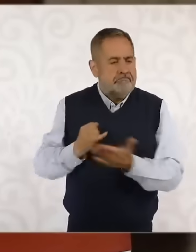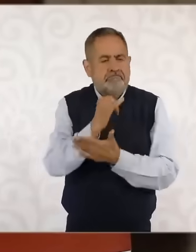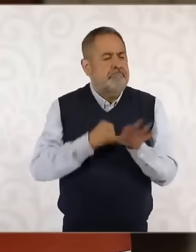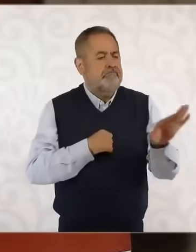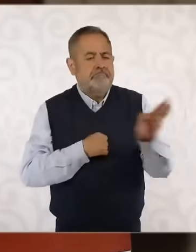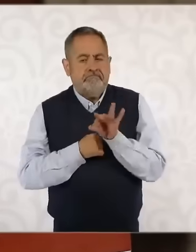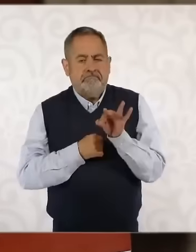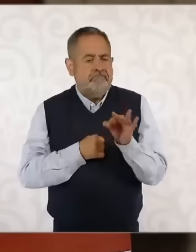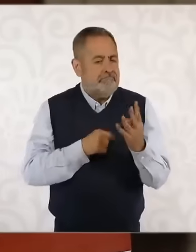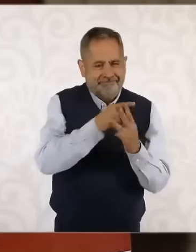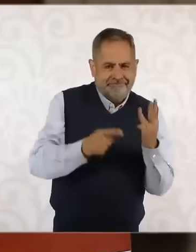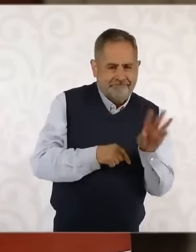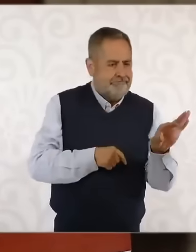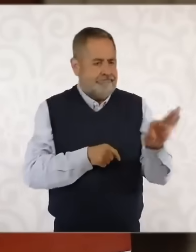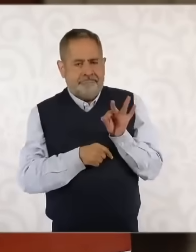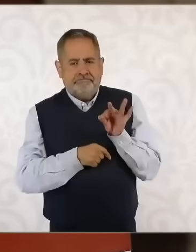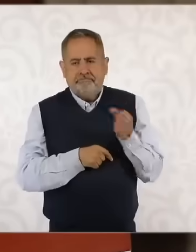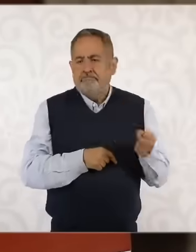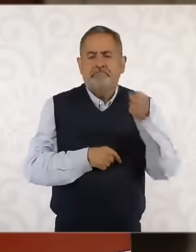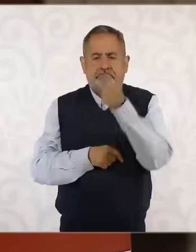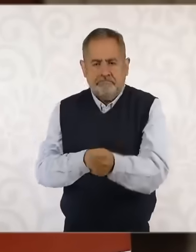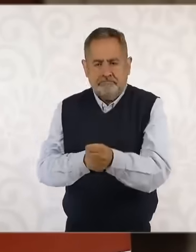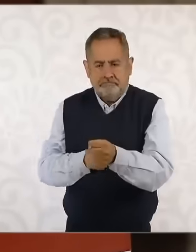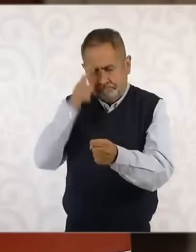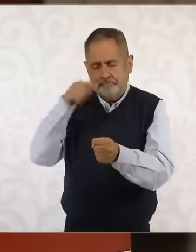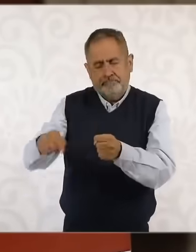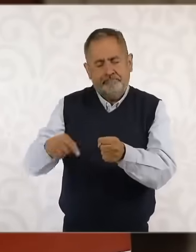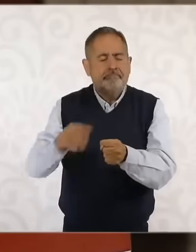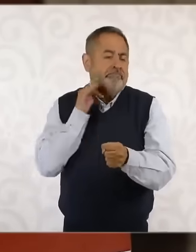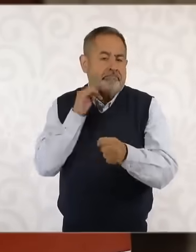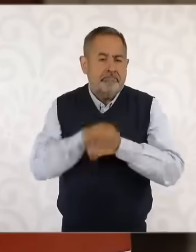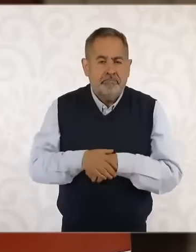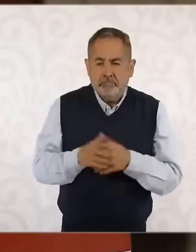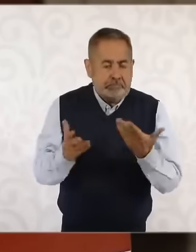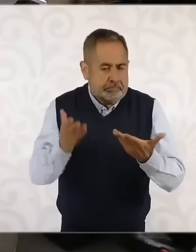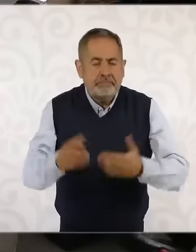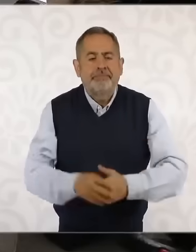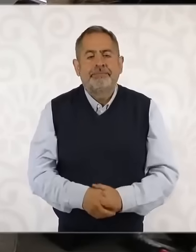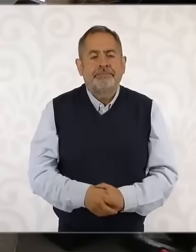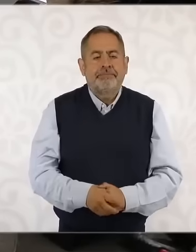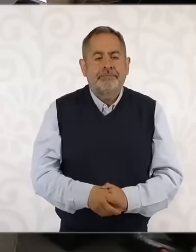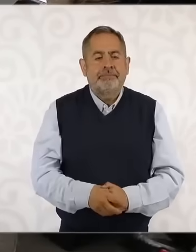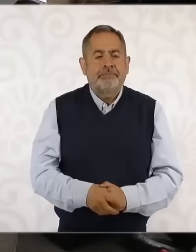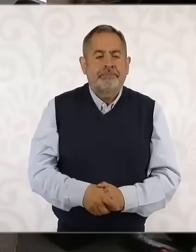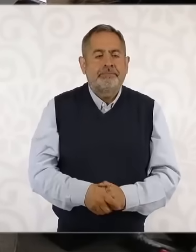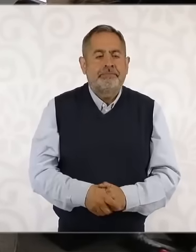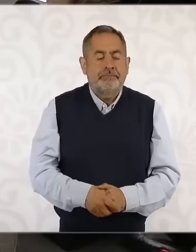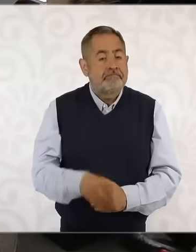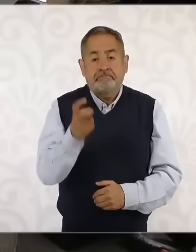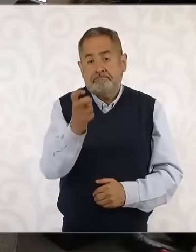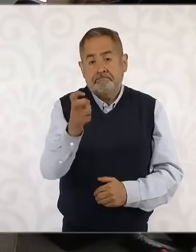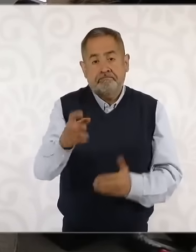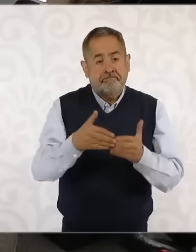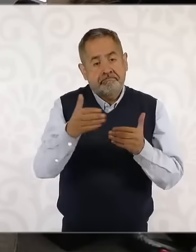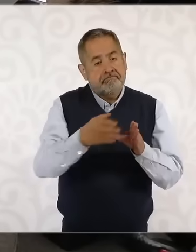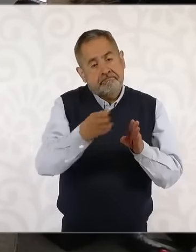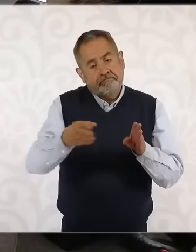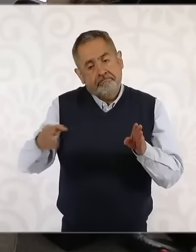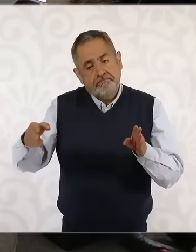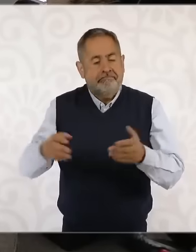los candidatos que integren la lista o en su caso la terna respectiva. Así es como se elige por el